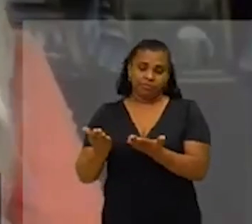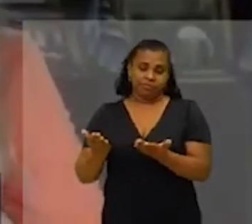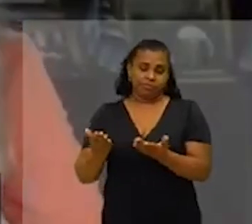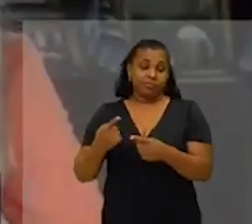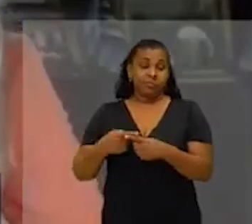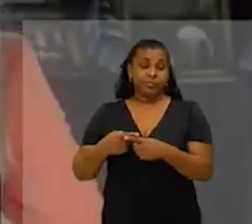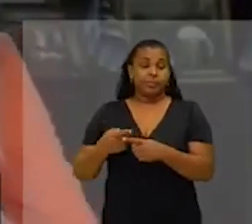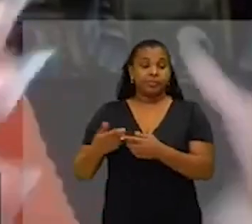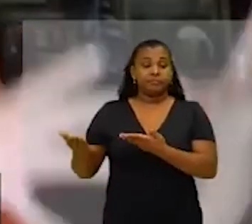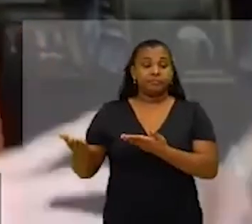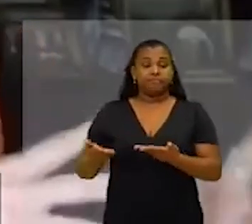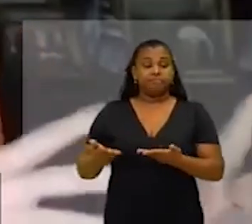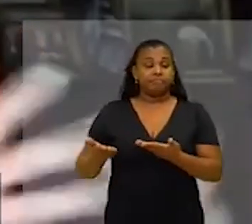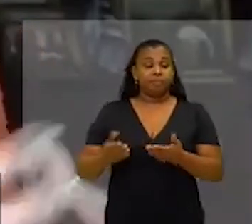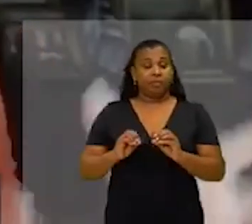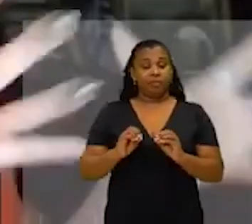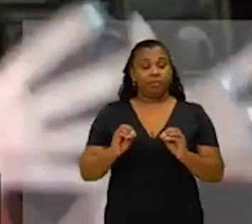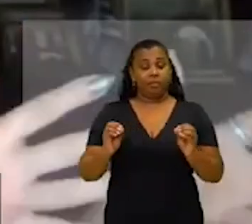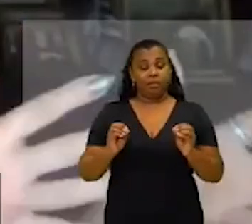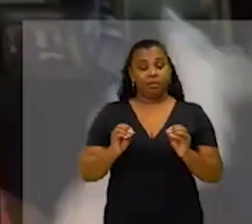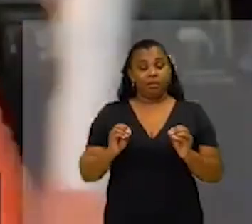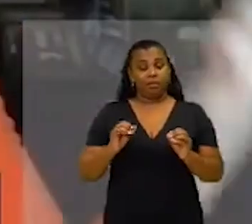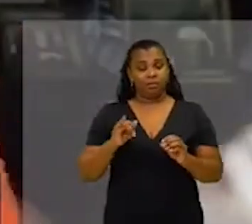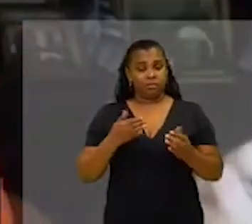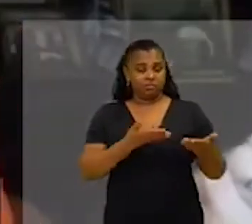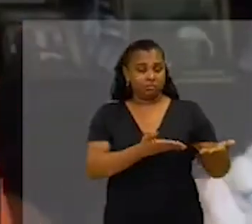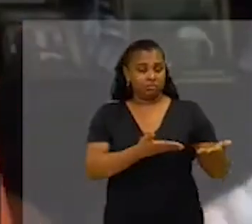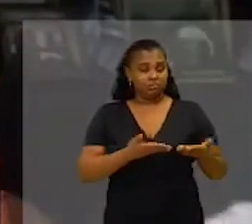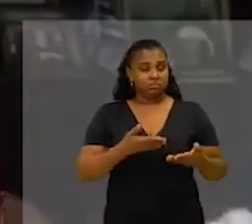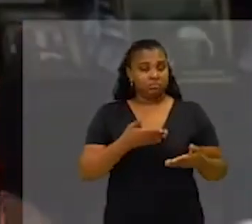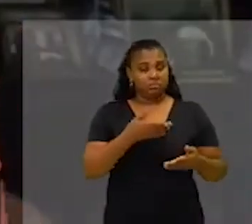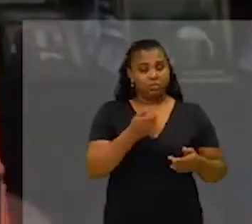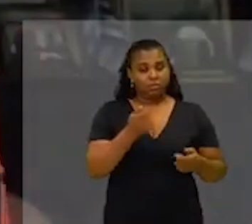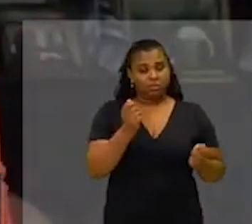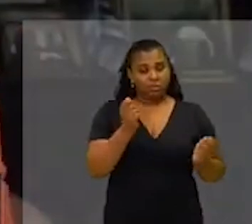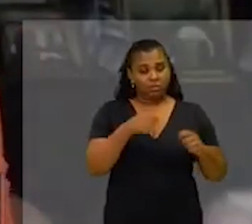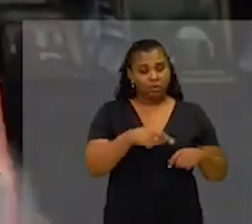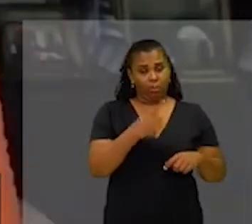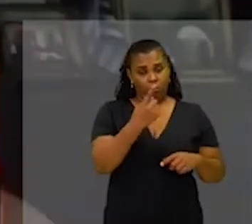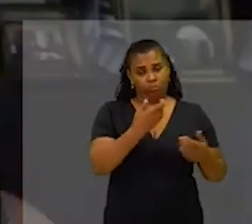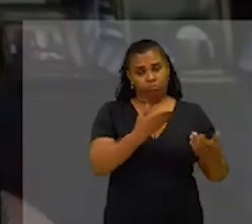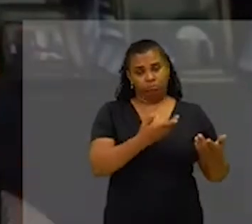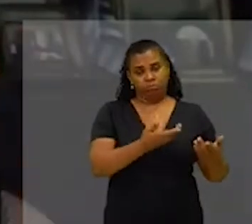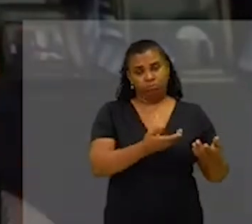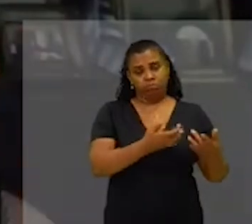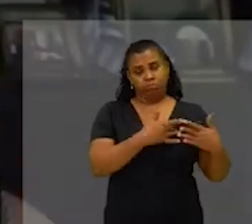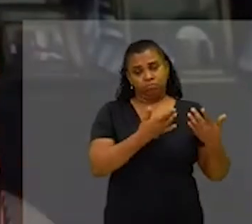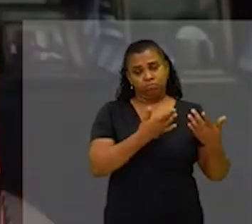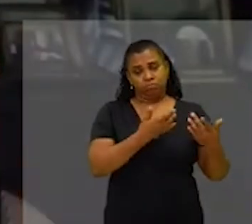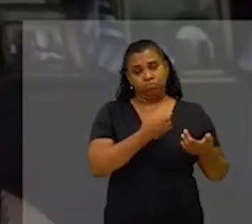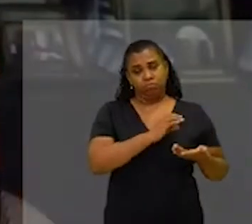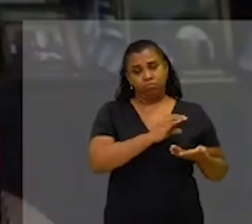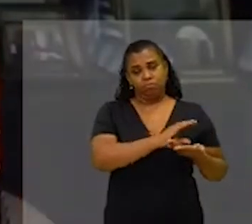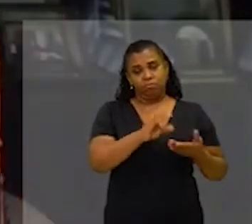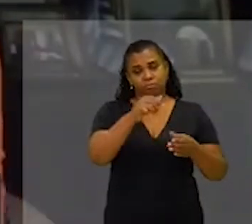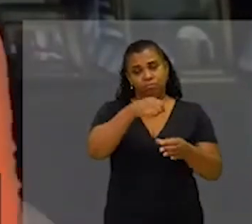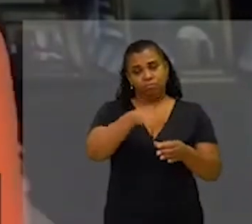do pleito eleitoral se eu vou ali considerar que uma doação de quem tem na sua prestação de